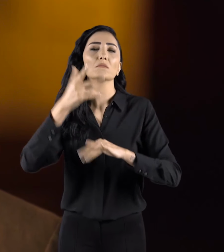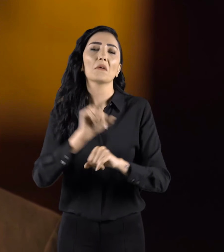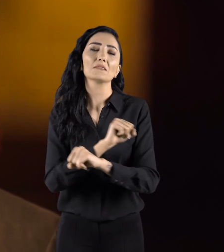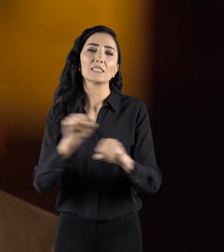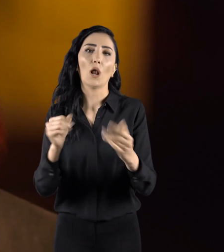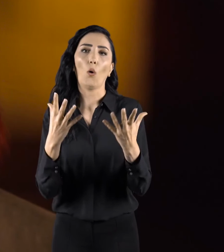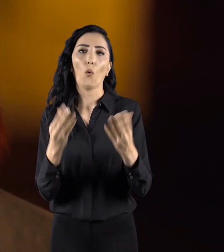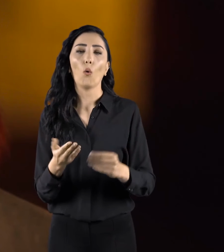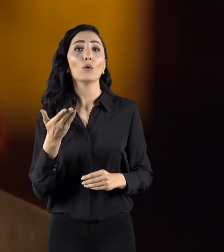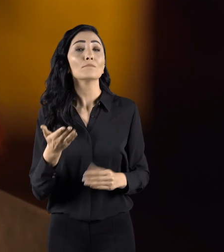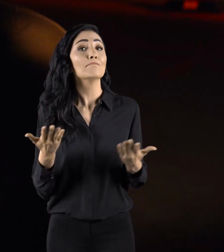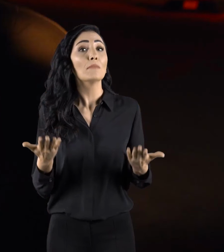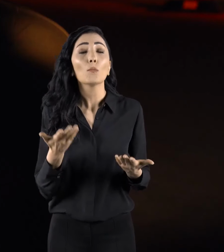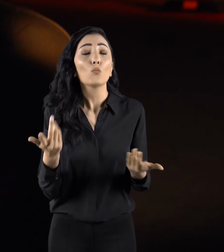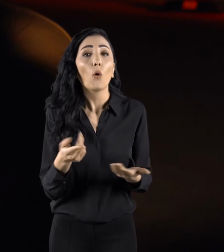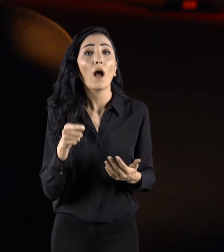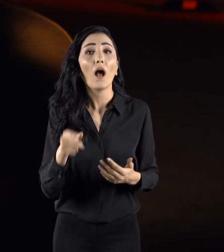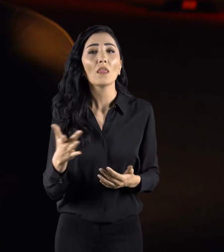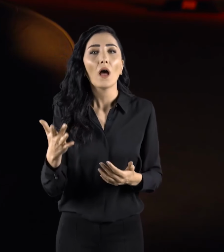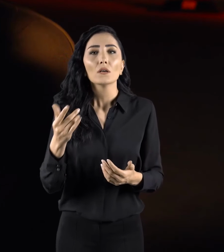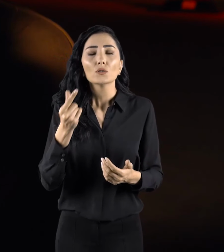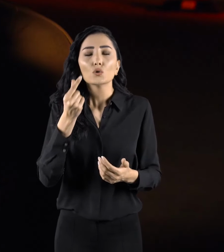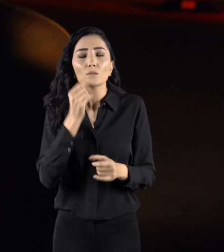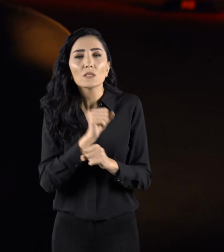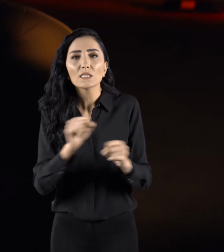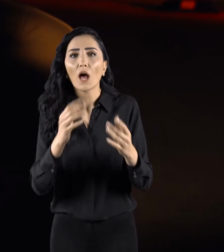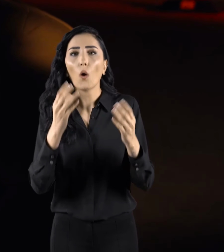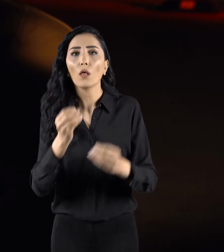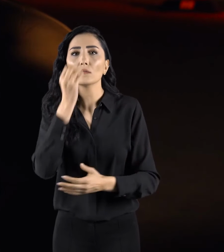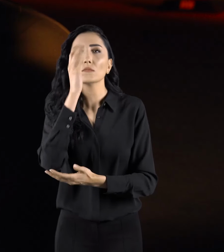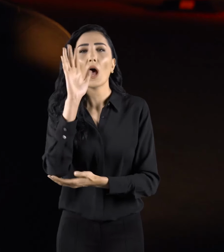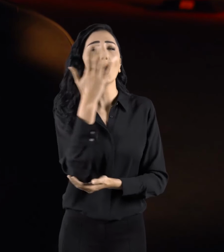alanı da maalesef kaybettik. Peki, bu kadar canımızı yakan ağaçlarımızı